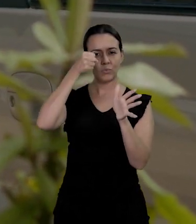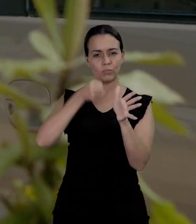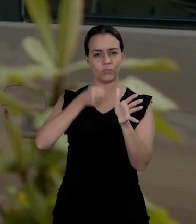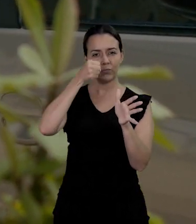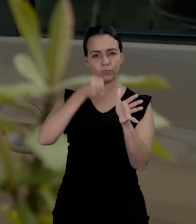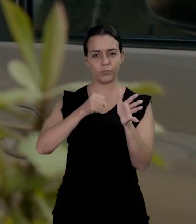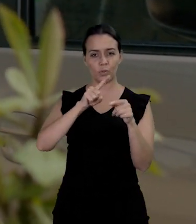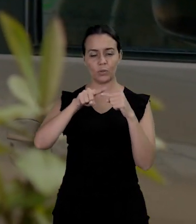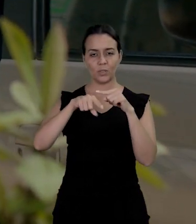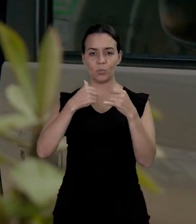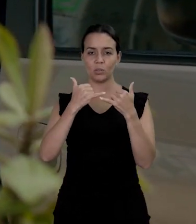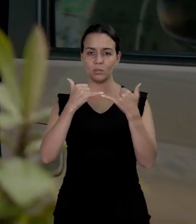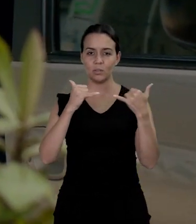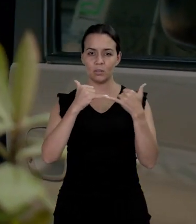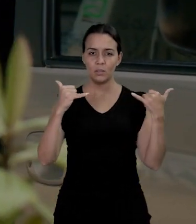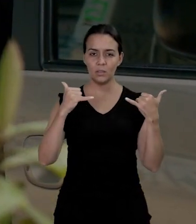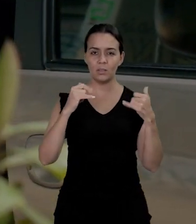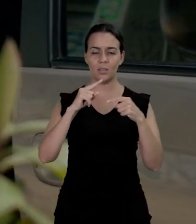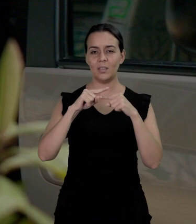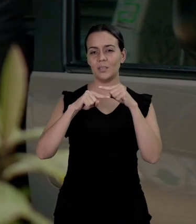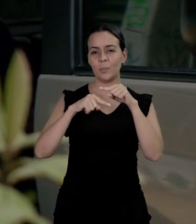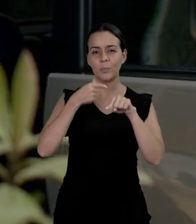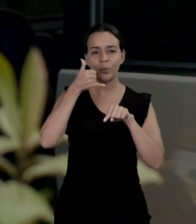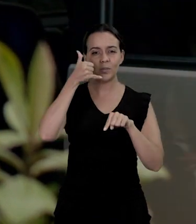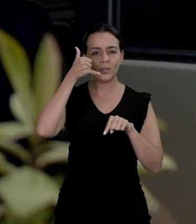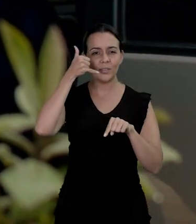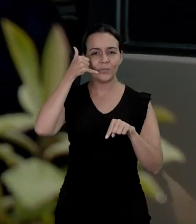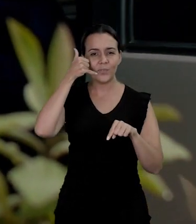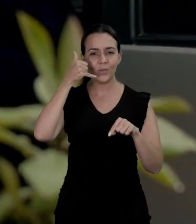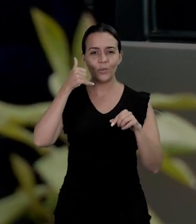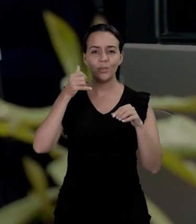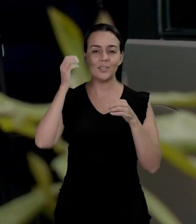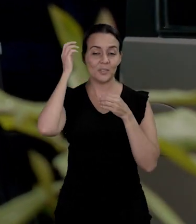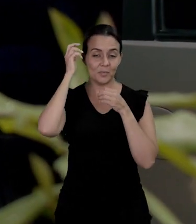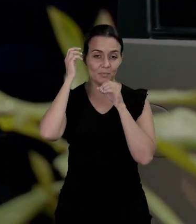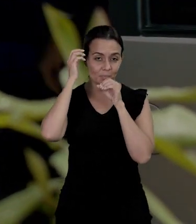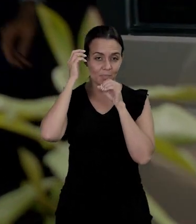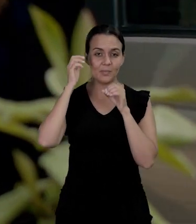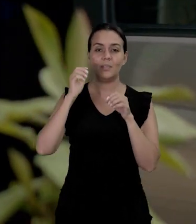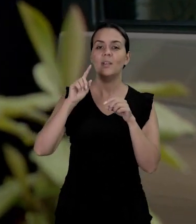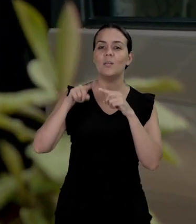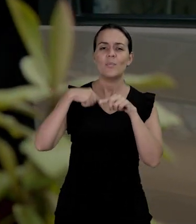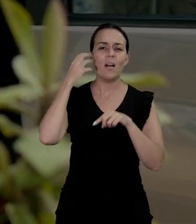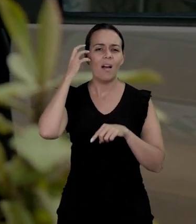as máquinas elétricas, telégrafo, telefone, o rádio,